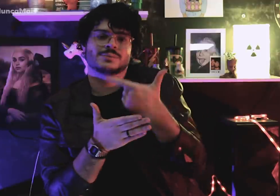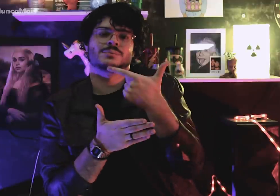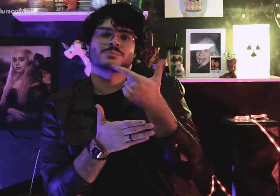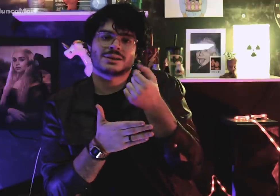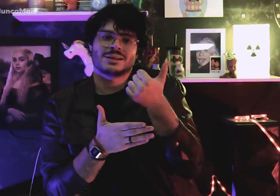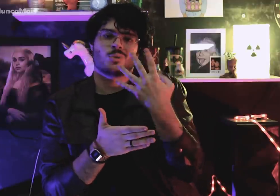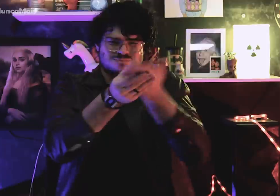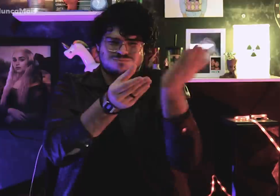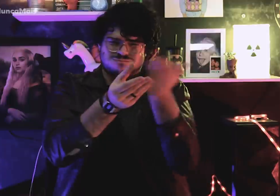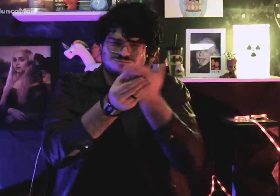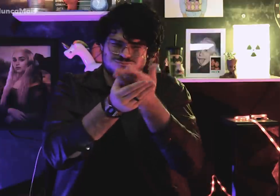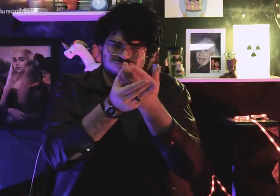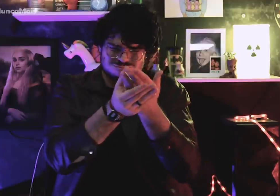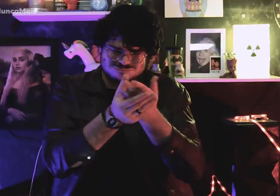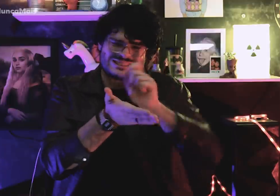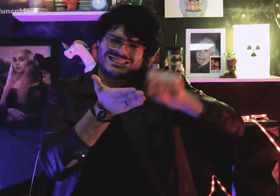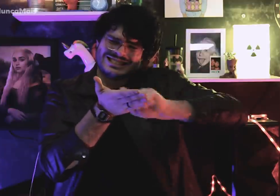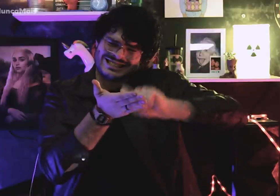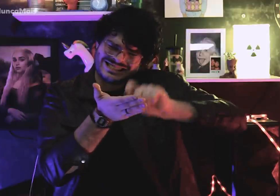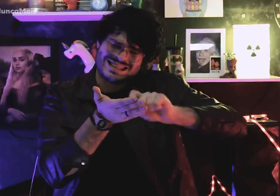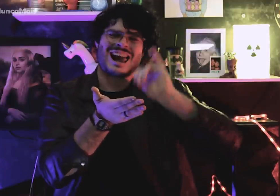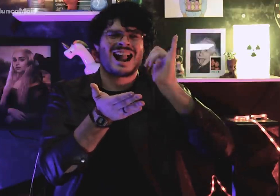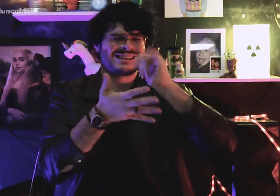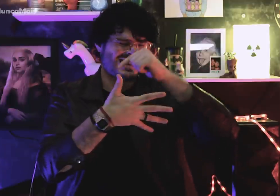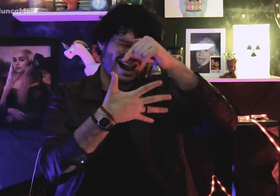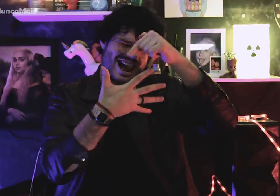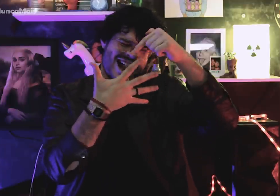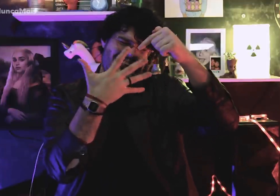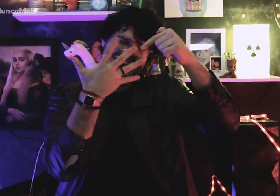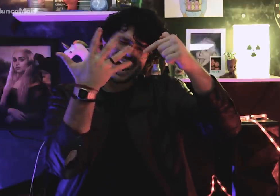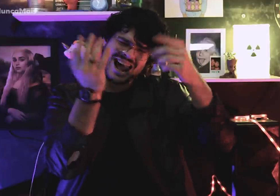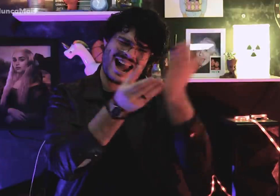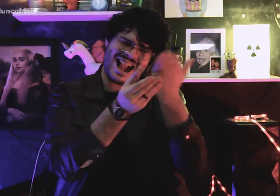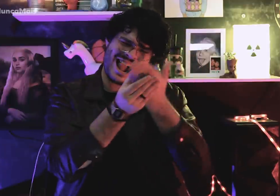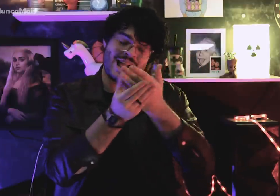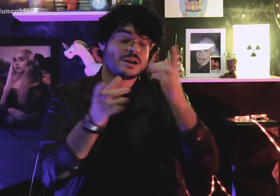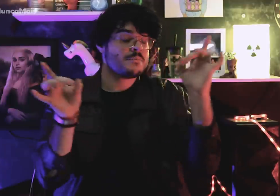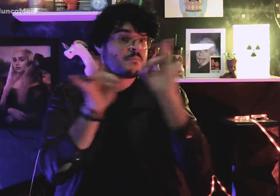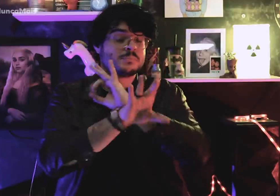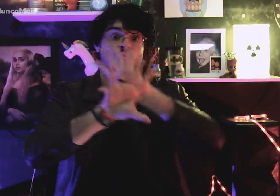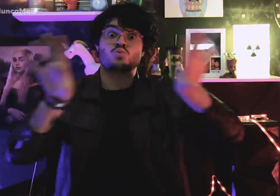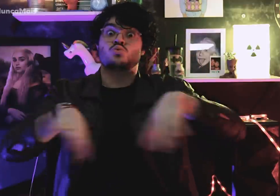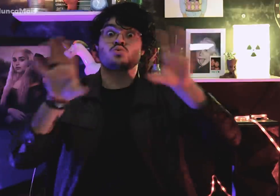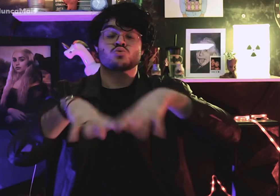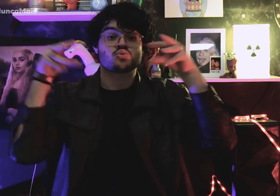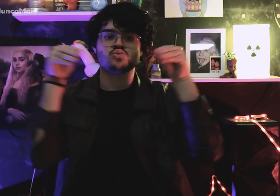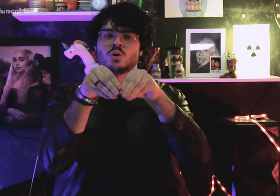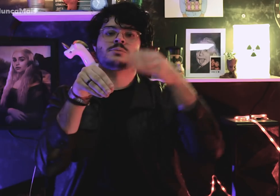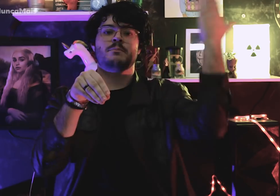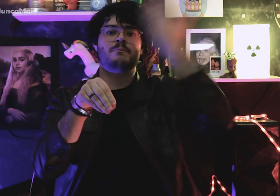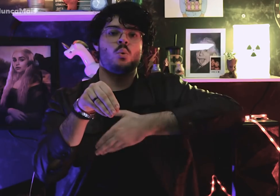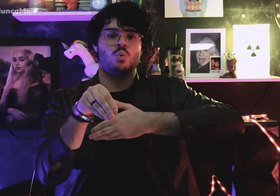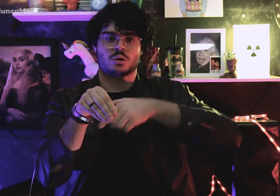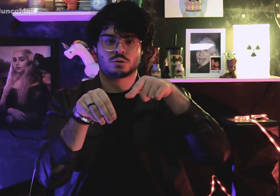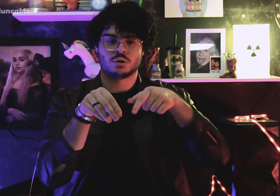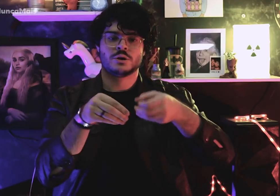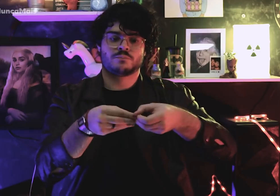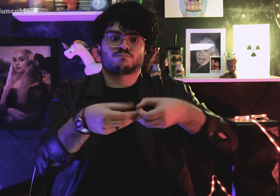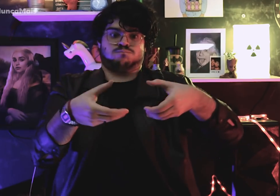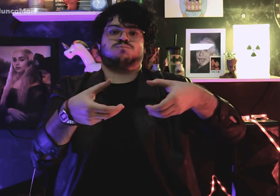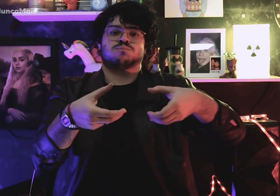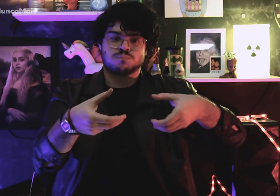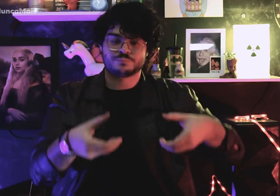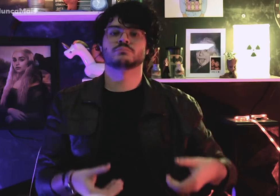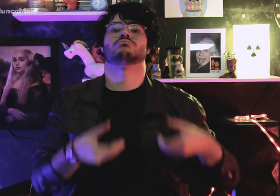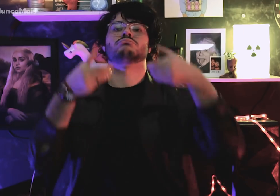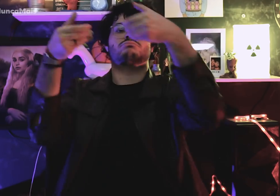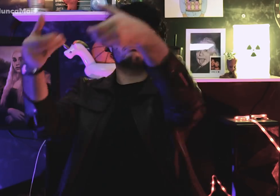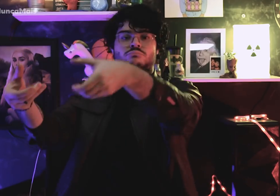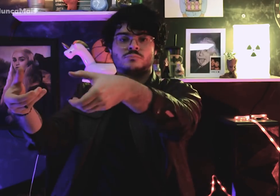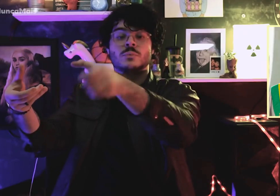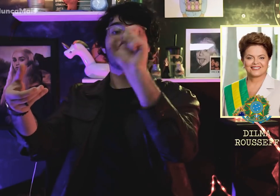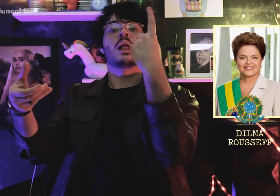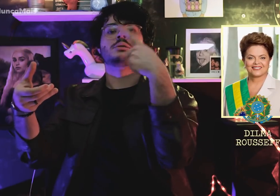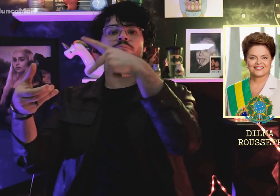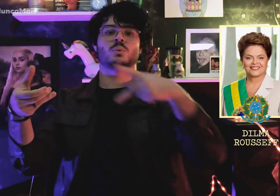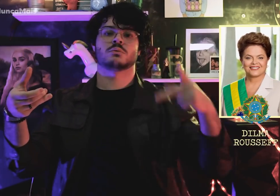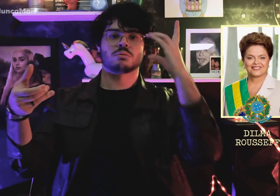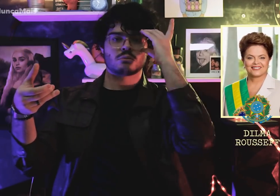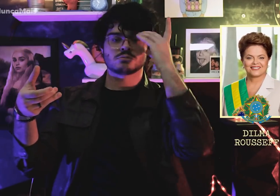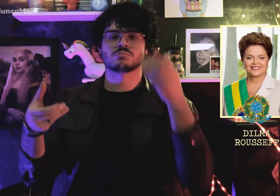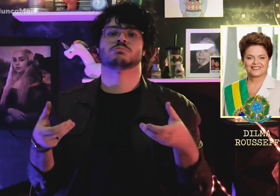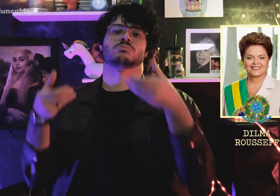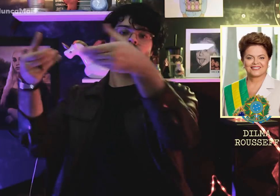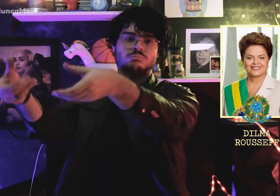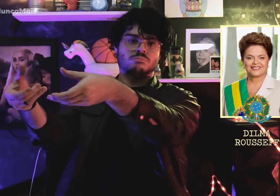e entregaram o relatório da comprovação da ocorrência à ex-presidente Dilma Rousseff.